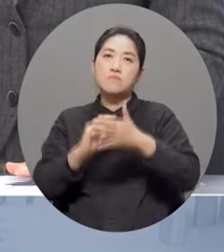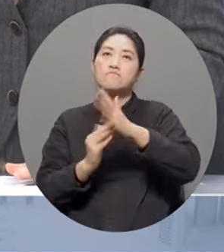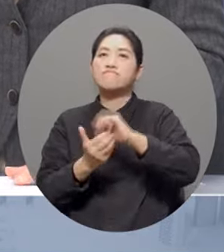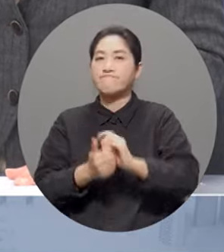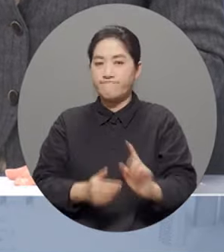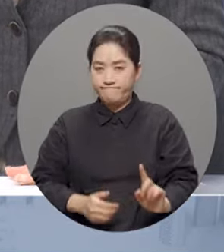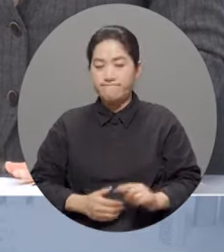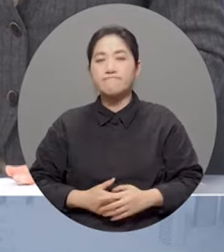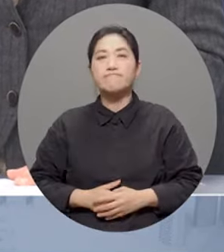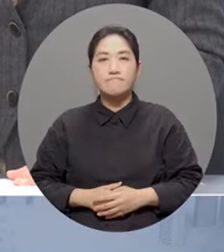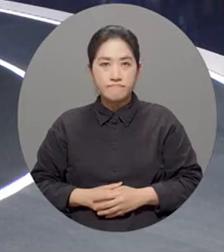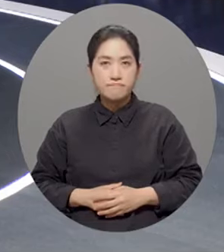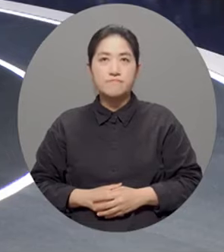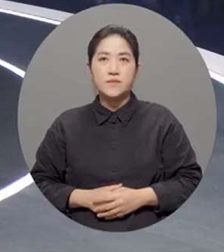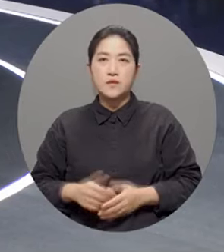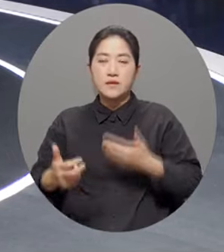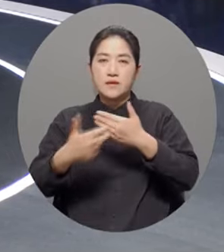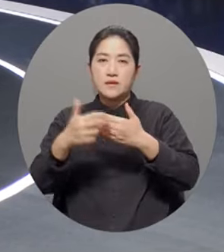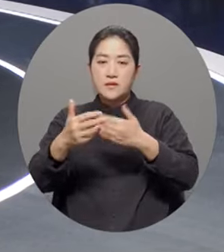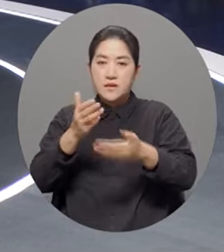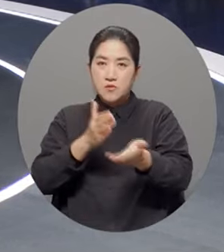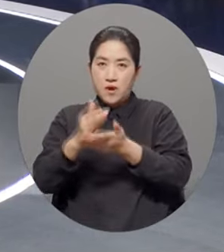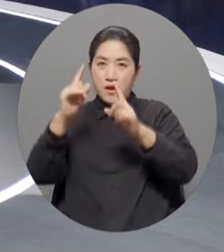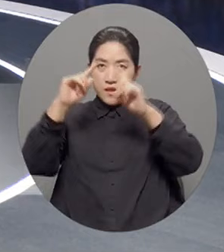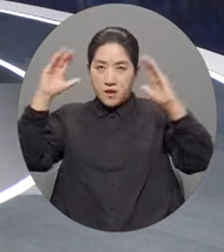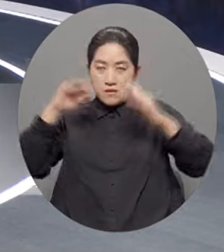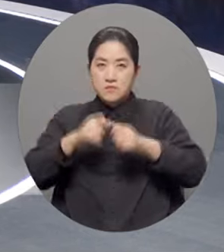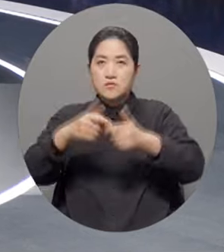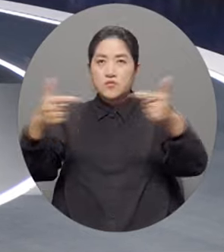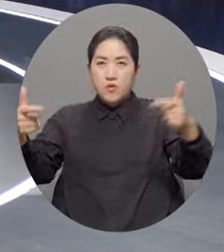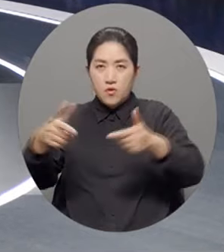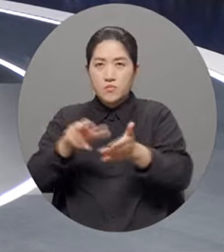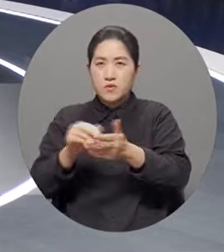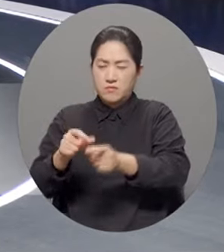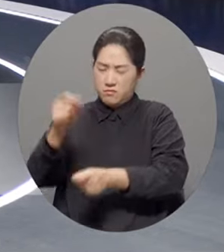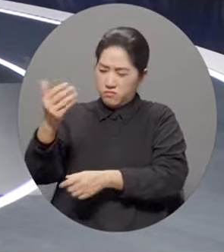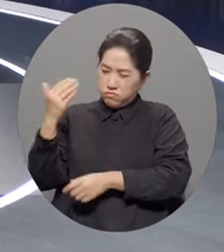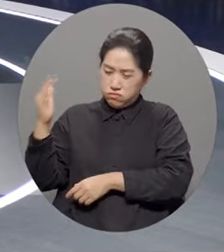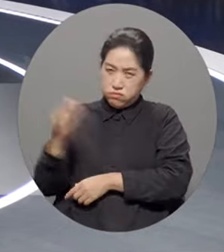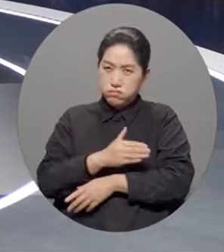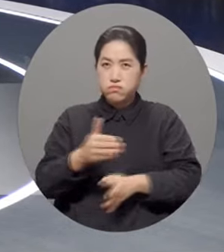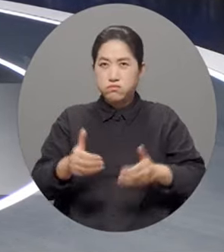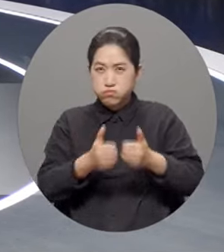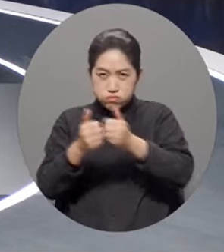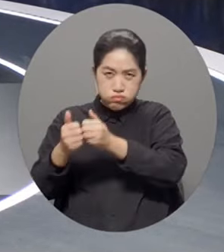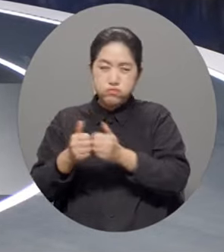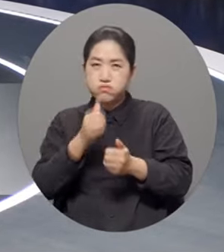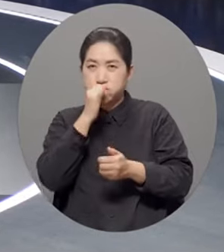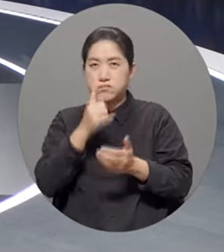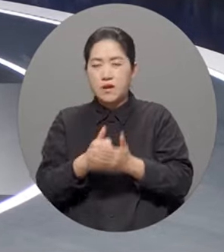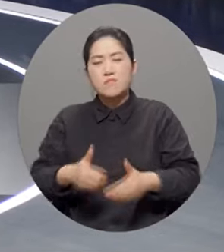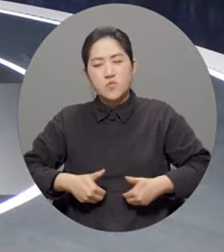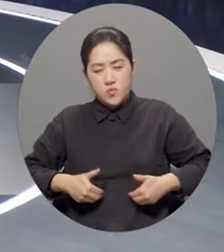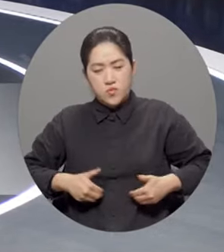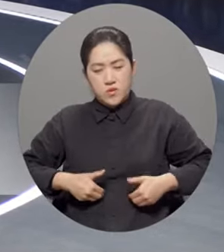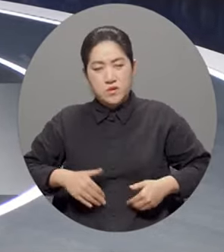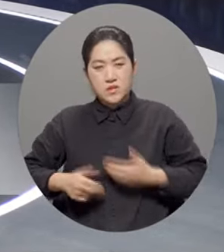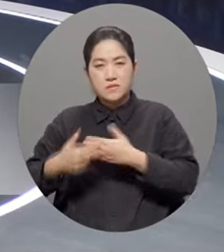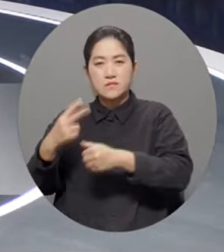법적으로는 강제할 수 없다는 게 한계입니다. (앵커) 사실 의대 증원 문제가 오래전부터이야기해 오던 문제였고 이게 있어야